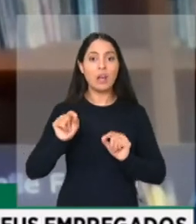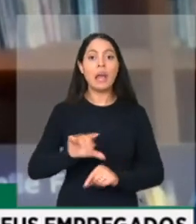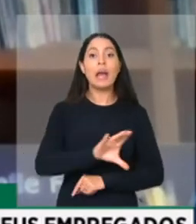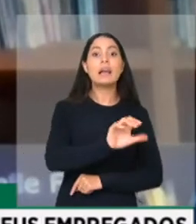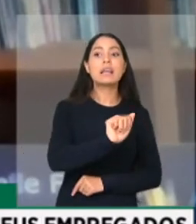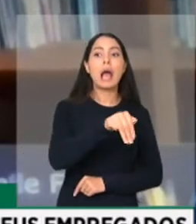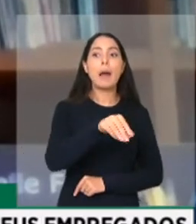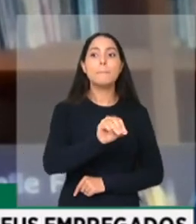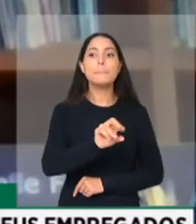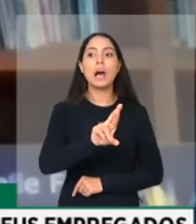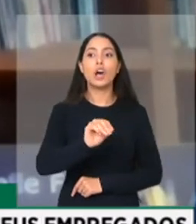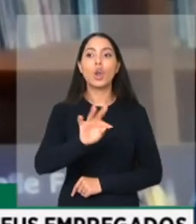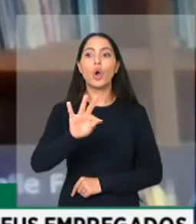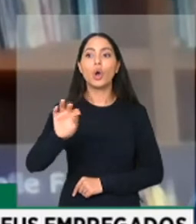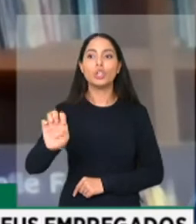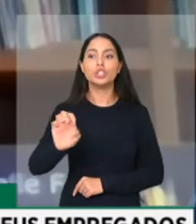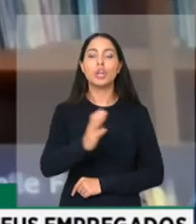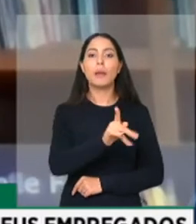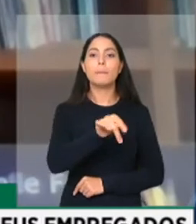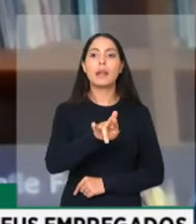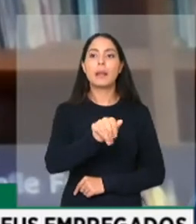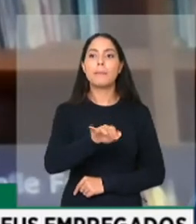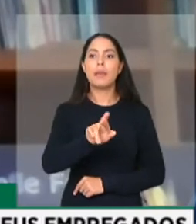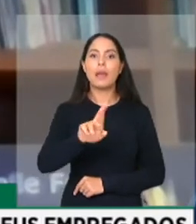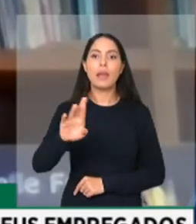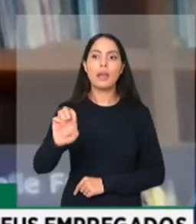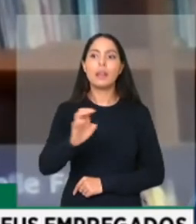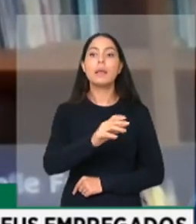VACINA CAMAROTE, PREMIER, ESTILO E PERSONAL ATÉ , ISSO AQUI É UMA VERGONHA! É UM